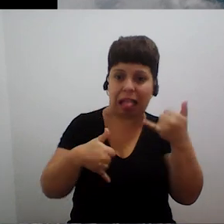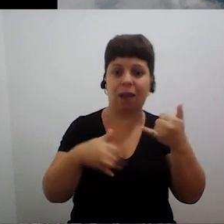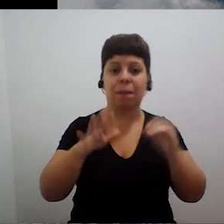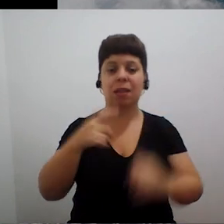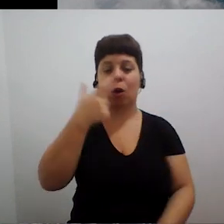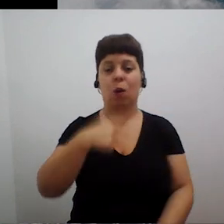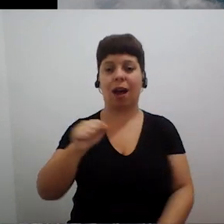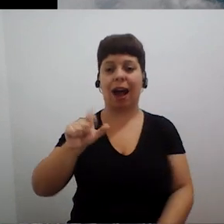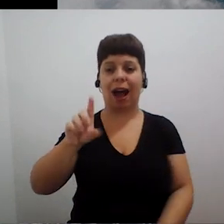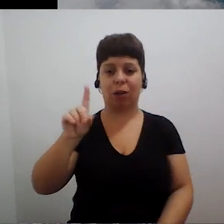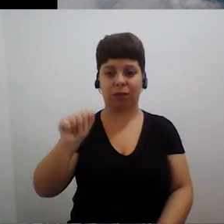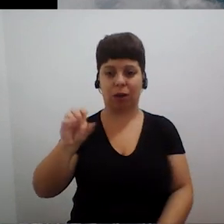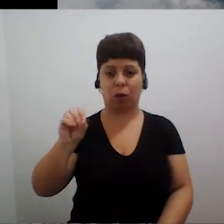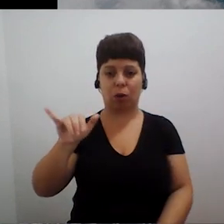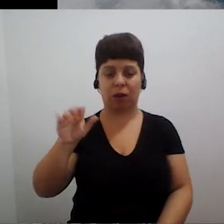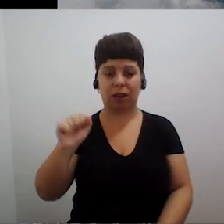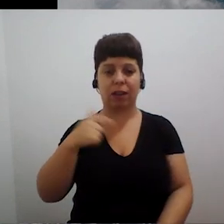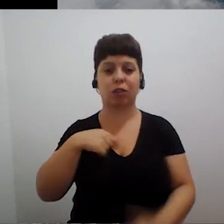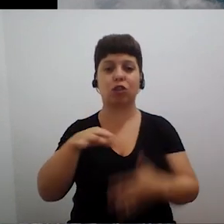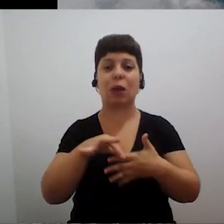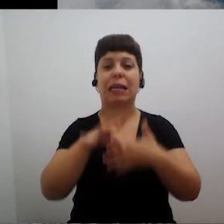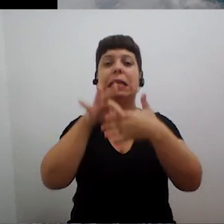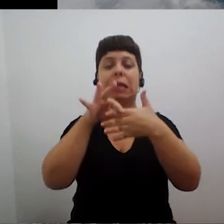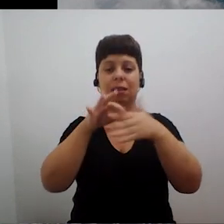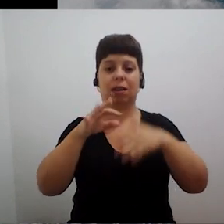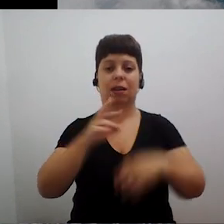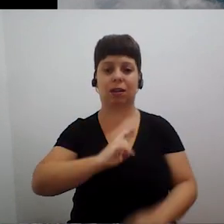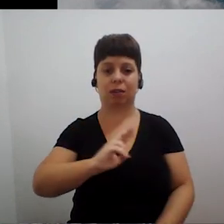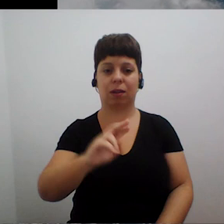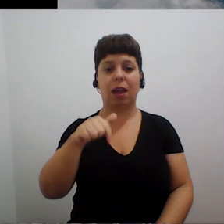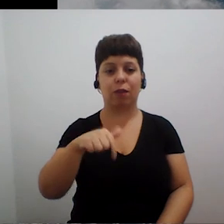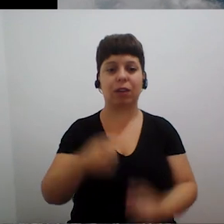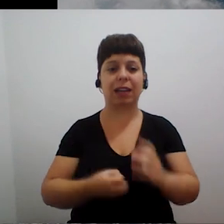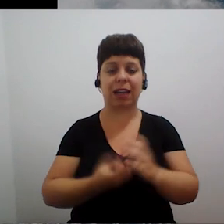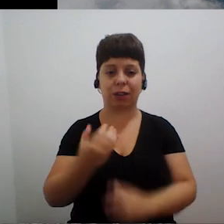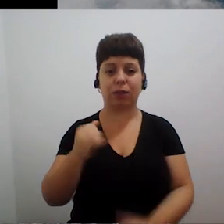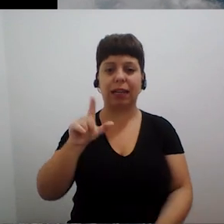eu sou o líder religiosa "pó de novo a fim de água ele é ser o vô da Ju"